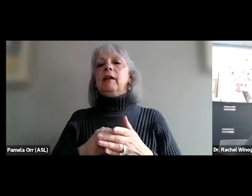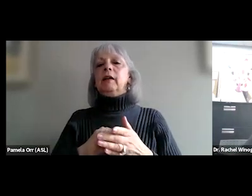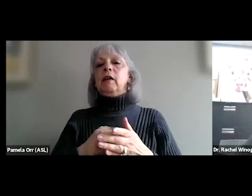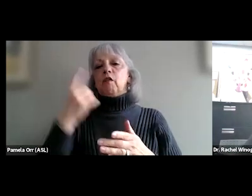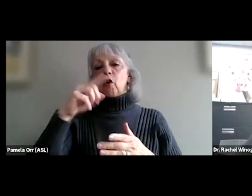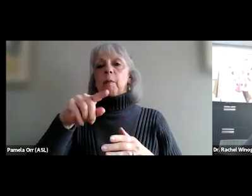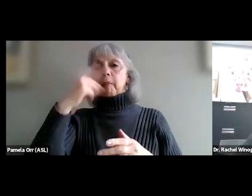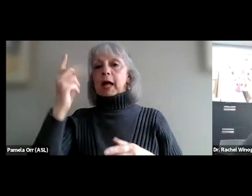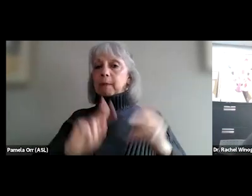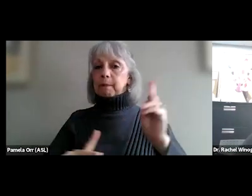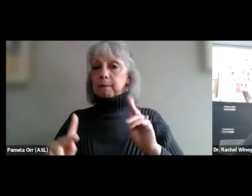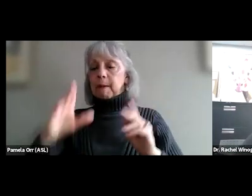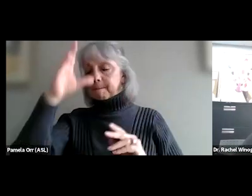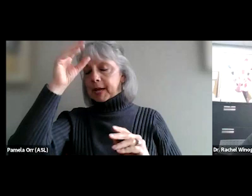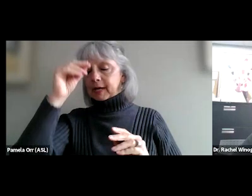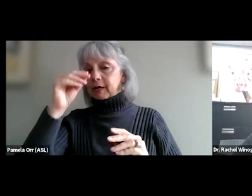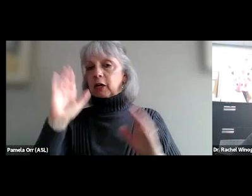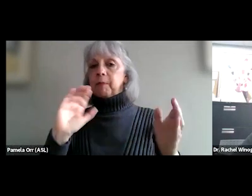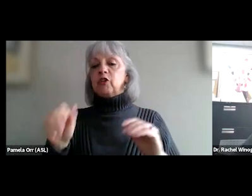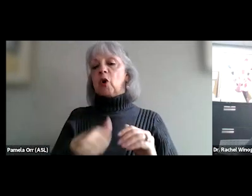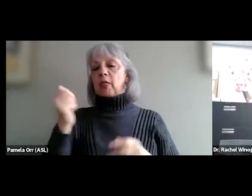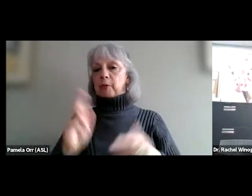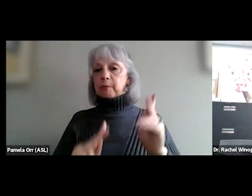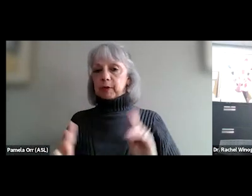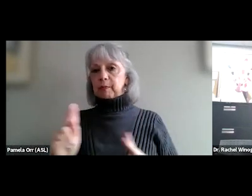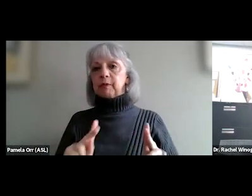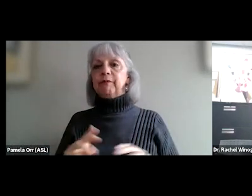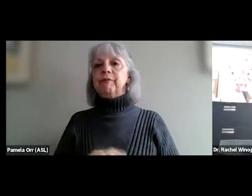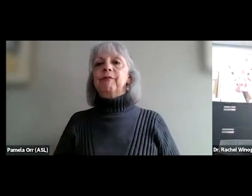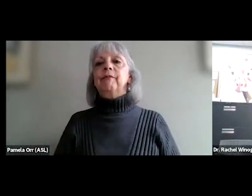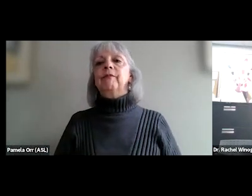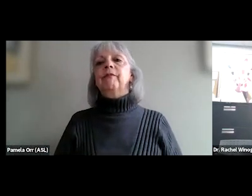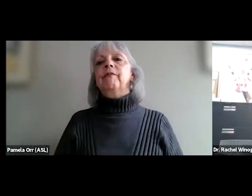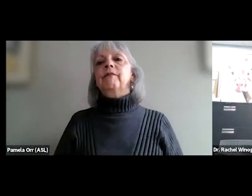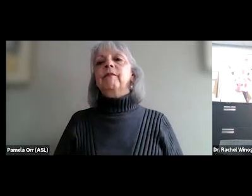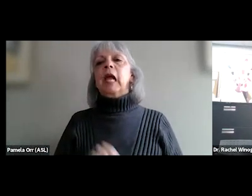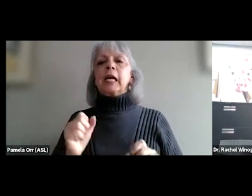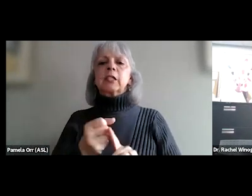De hecho, tenemos números actualizados sobre esto. Podemos mostrarlos en la sección de preguntas y respuestas.